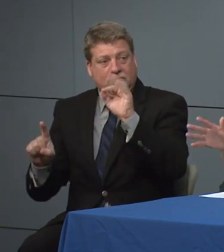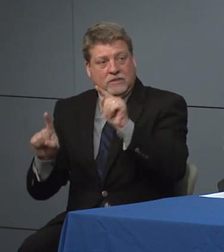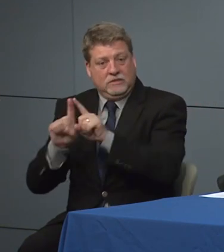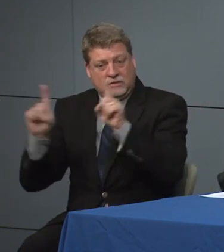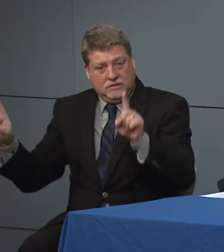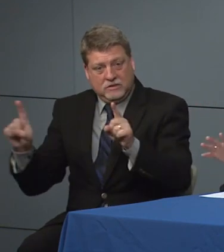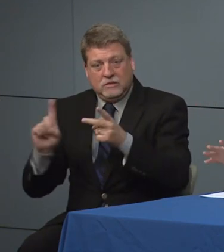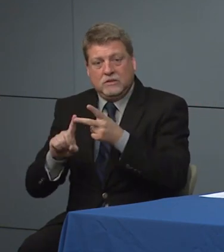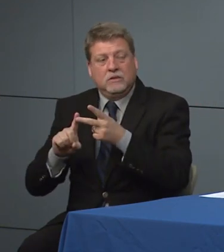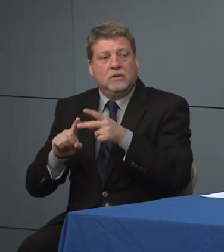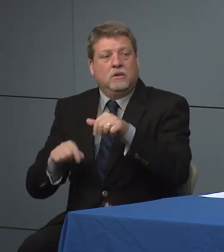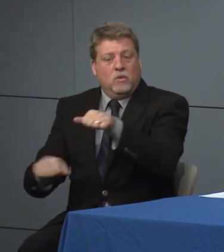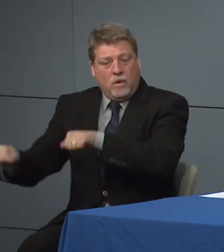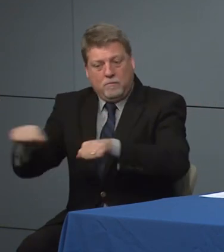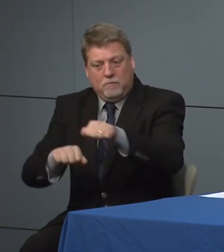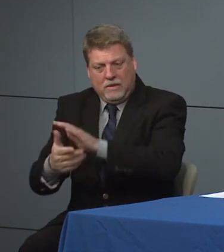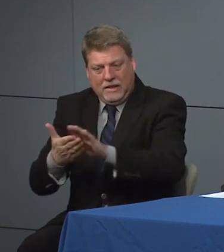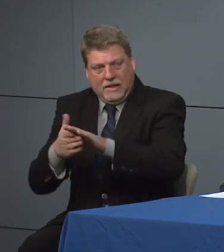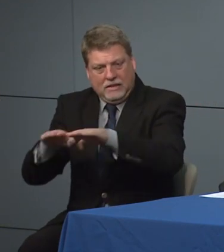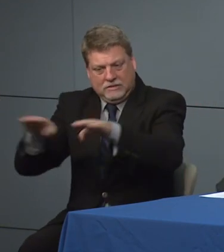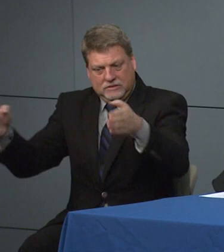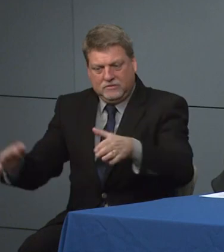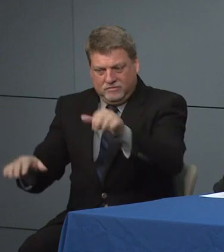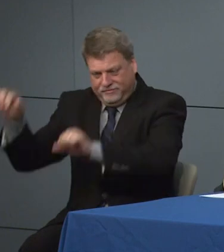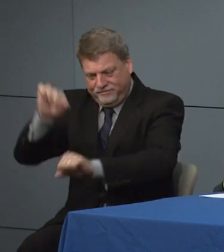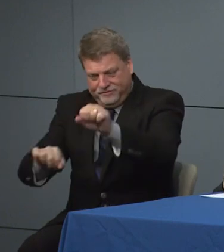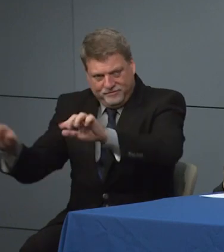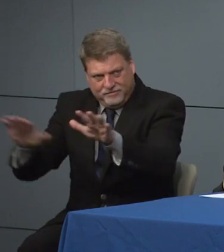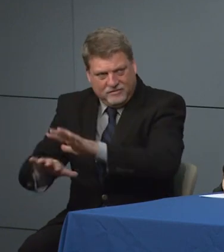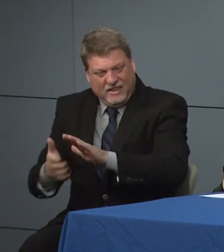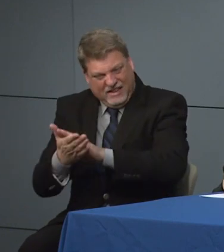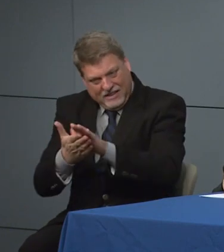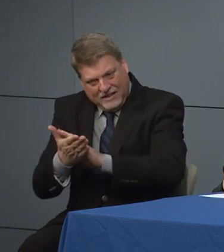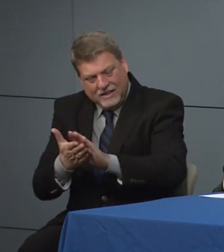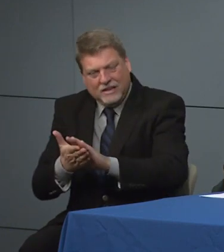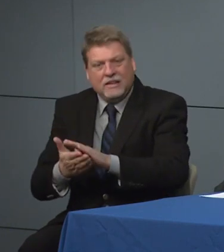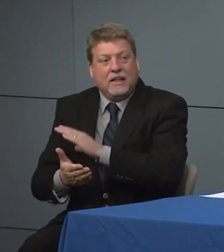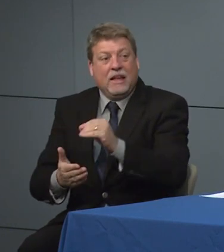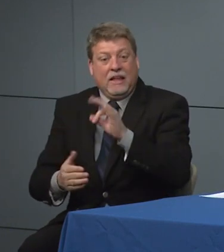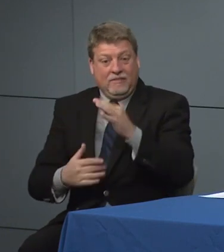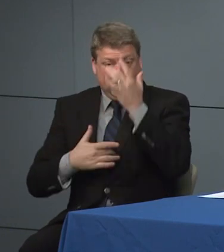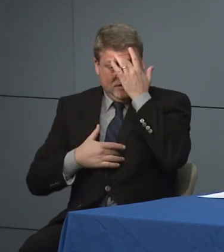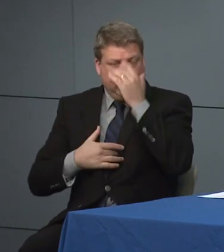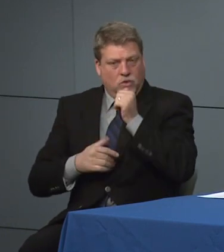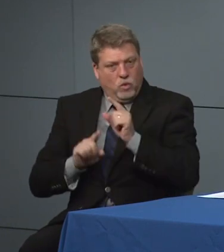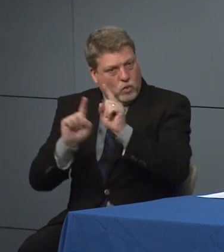elegirse a a a seis pies de distancia, limpiando de la superficie lo posible asegurarse de que las personas